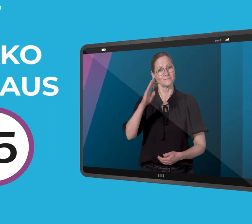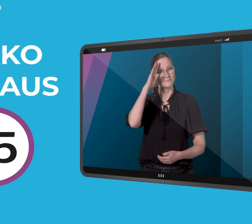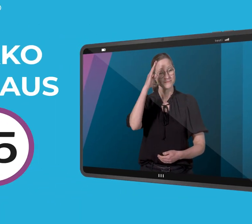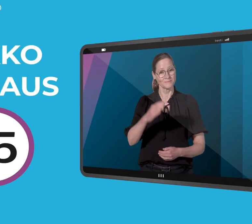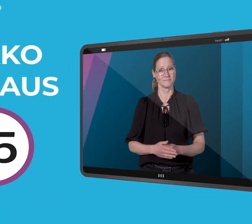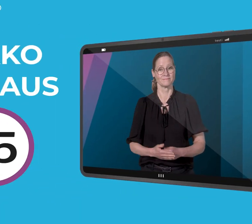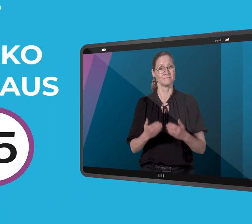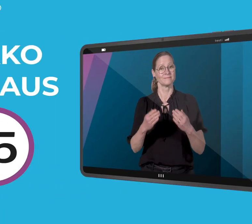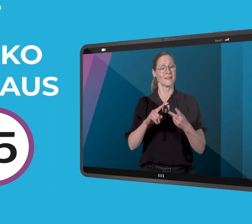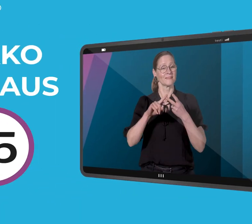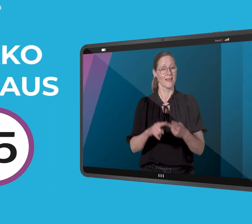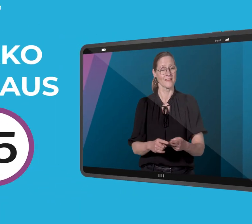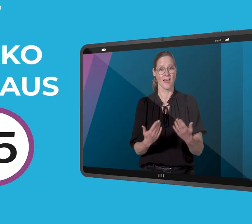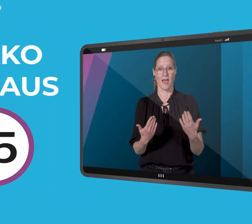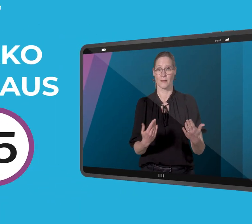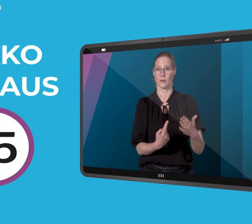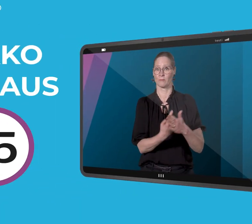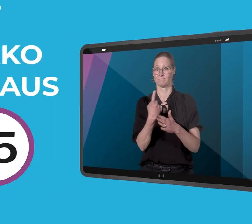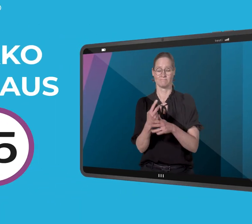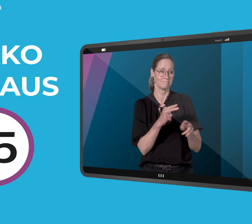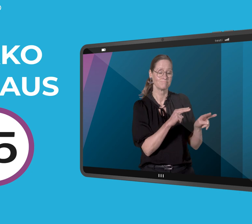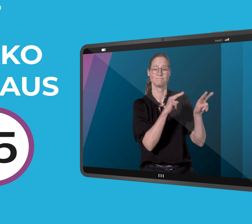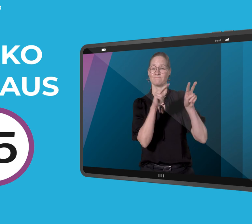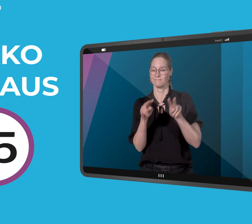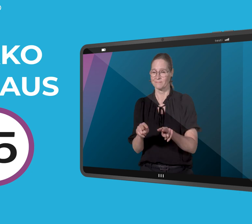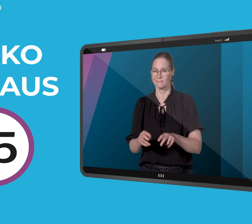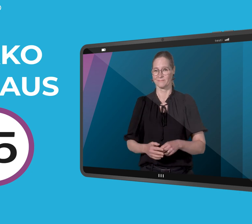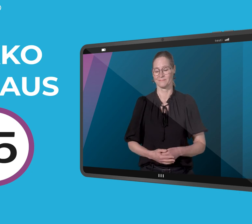Hei! On taas ajankohtaiskatsauksemme aika.